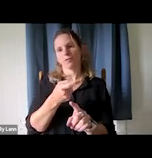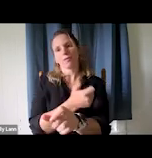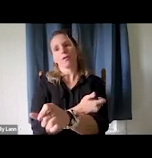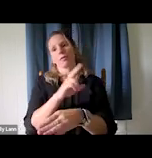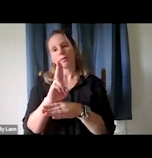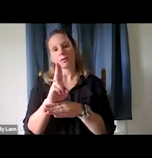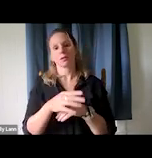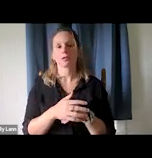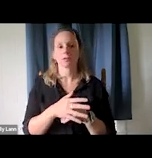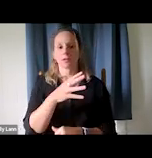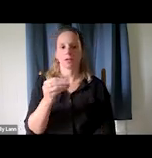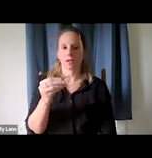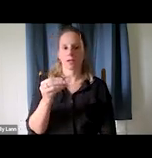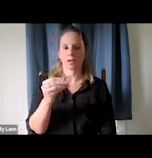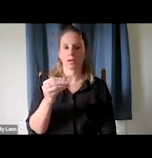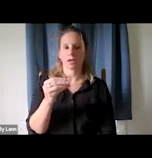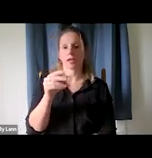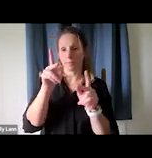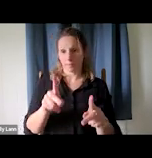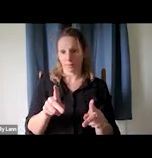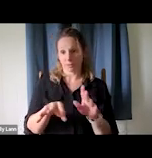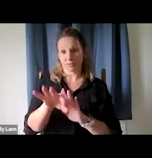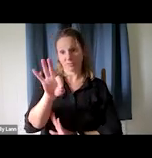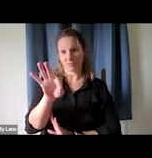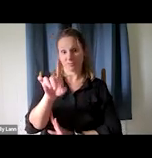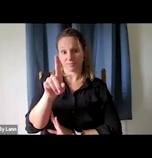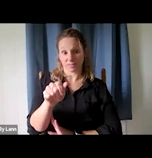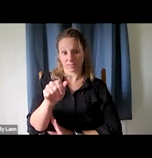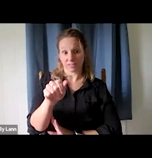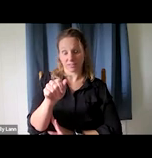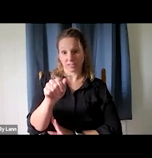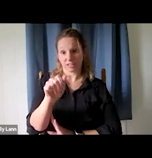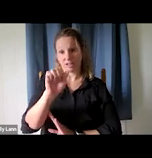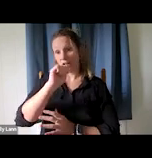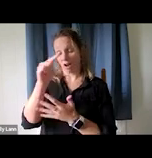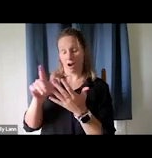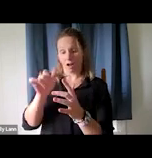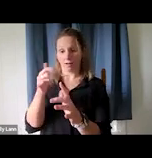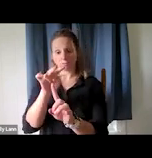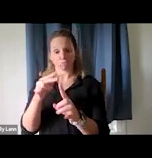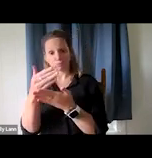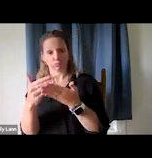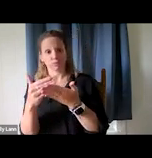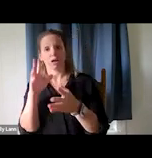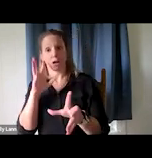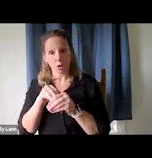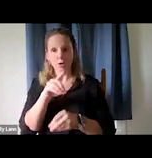y que el reclamante sea declarado discapacitado considerando todos los impedimentos incluyendo la DAA. Así que en el DDS,